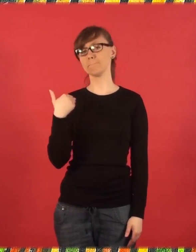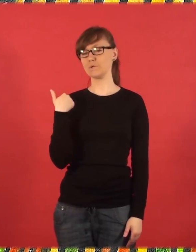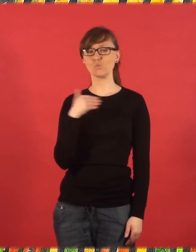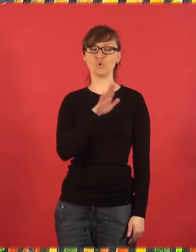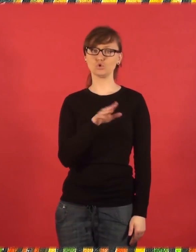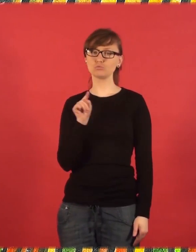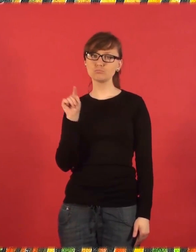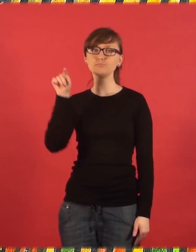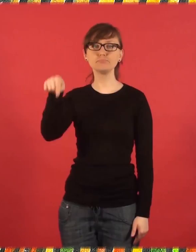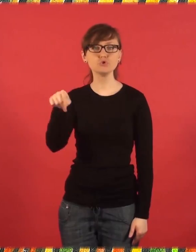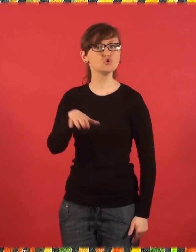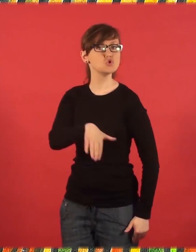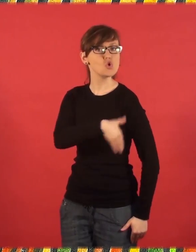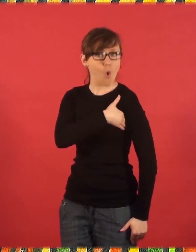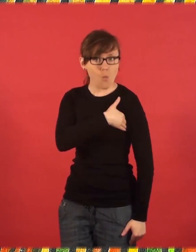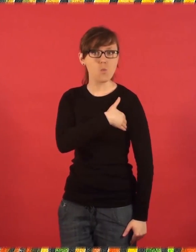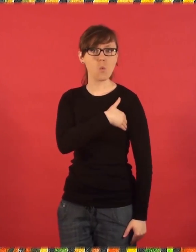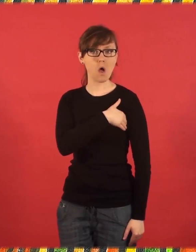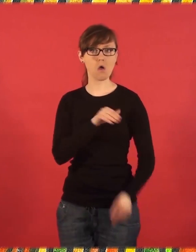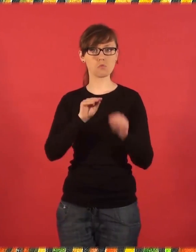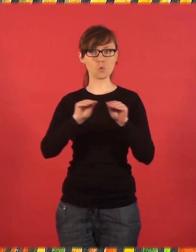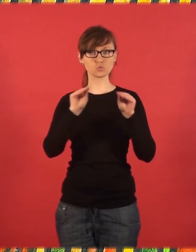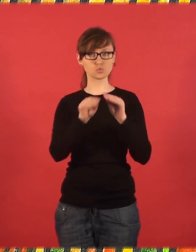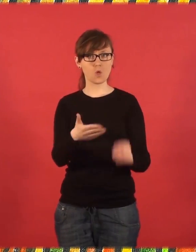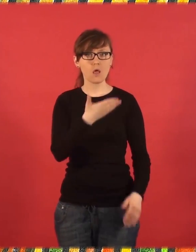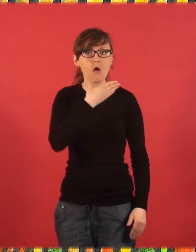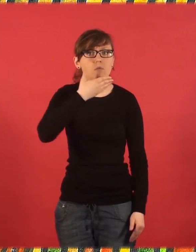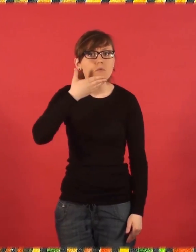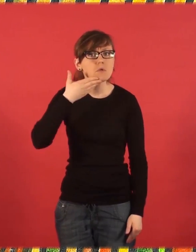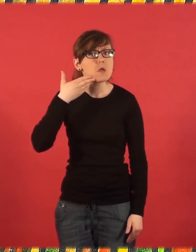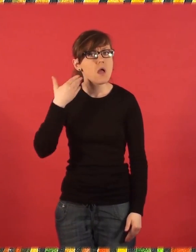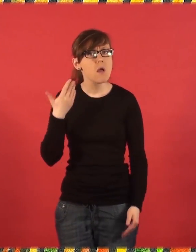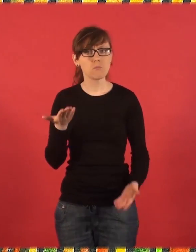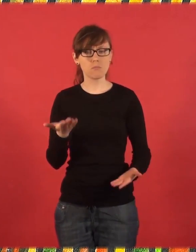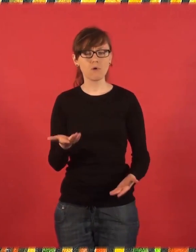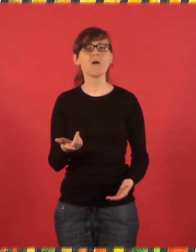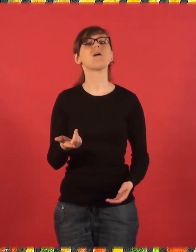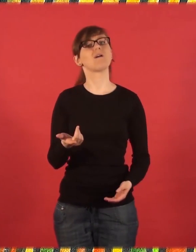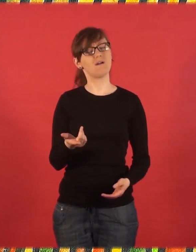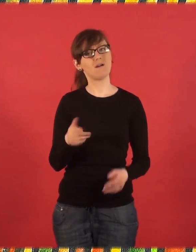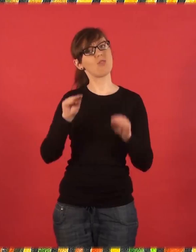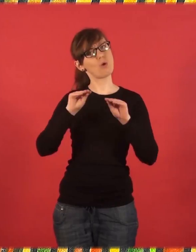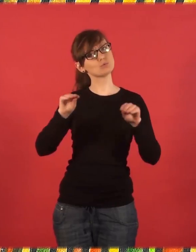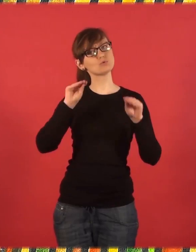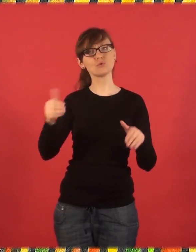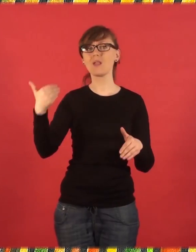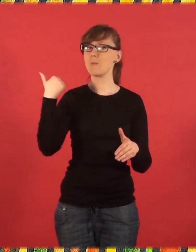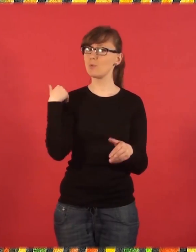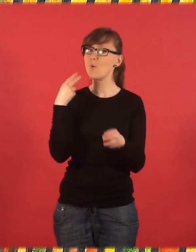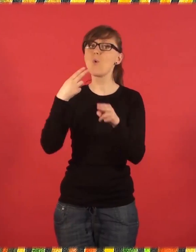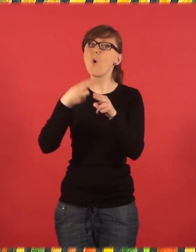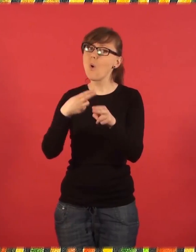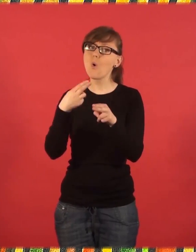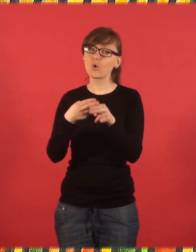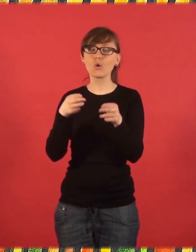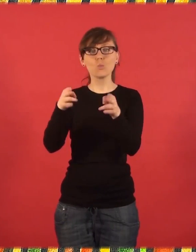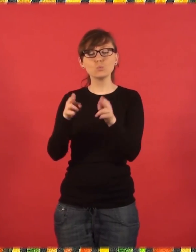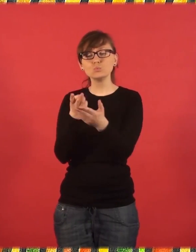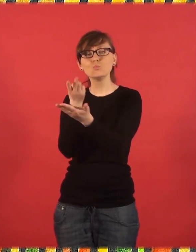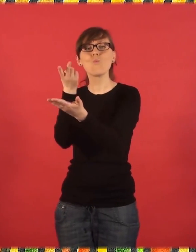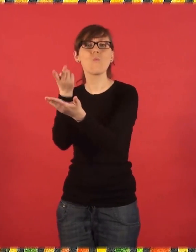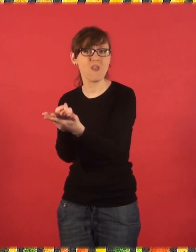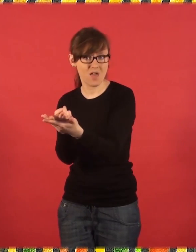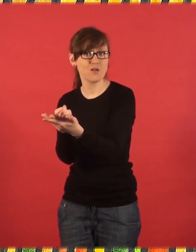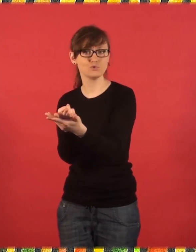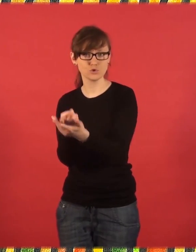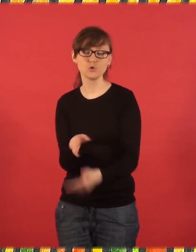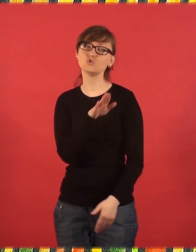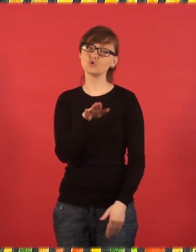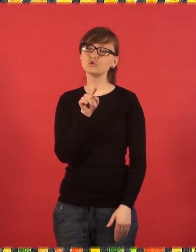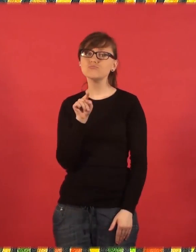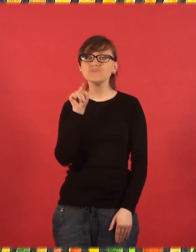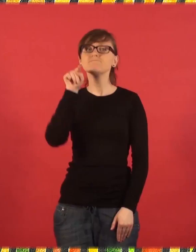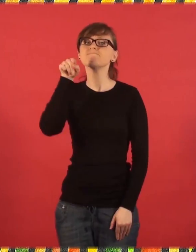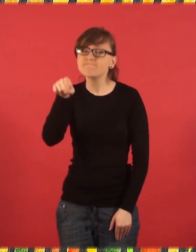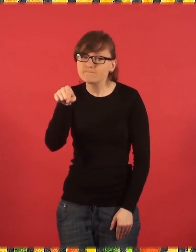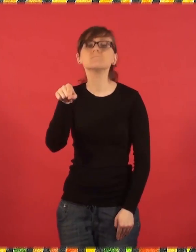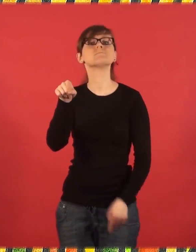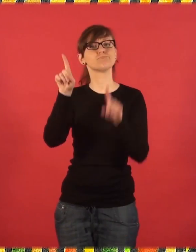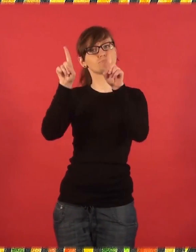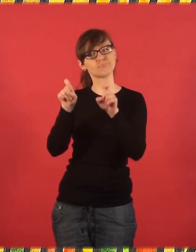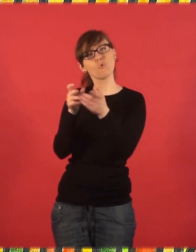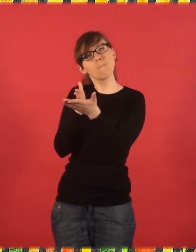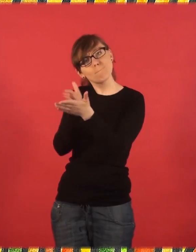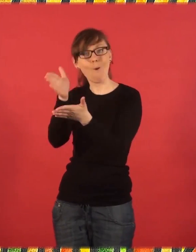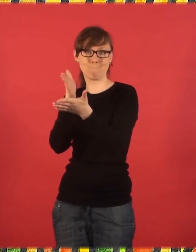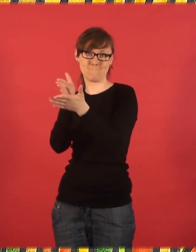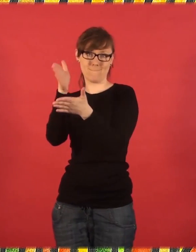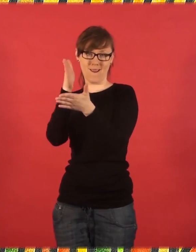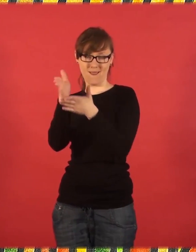Pewnego dnia kiedy dzieci przyszły do szkoły, okazało się że pani jest chora.Dzieci postanowiły zaopiekować się nauczycielką.